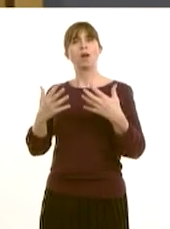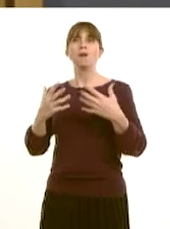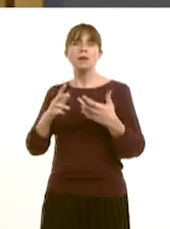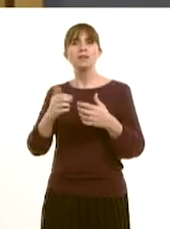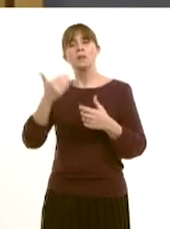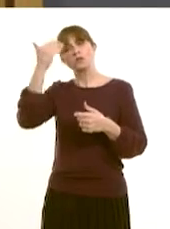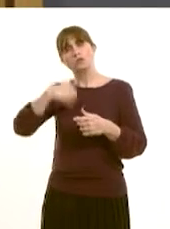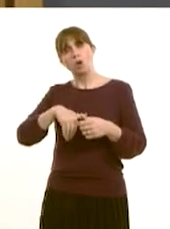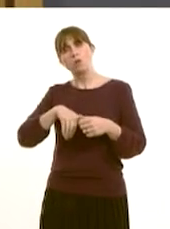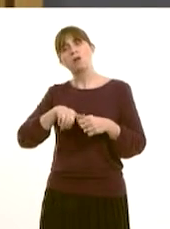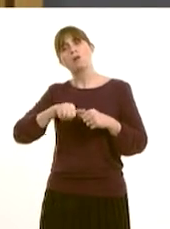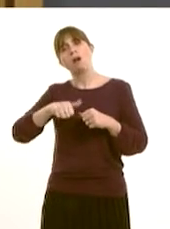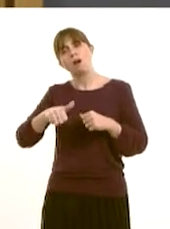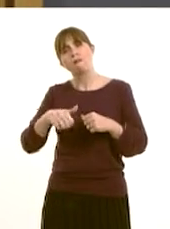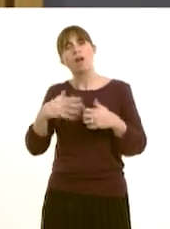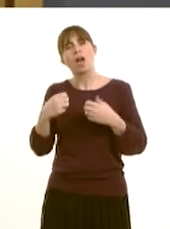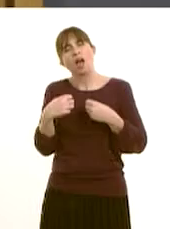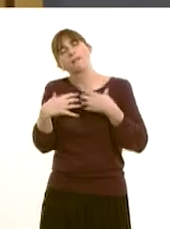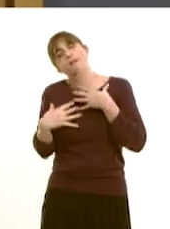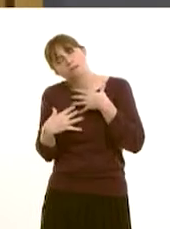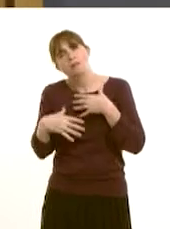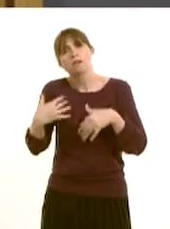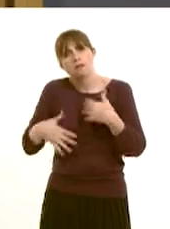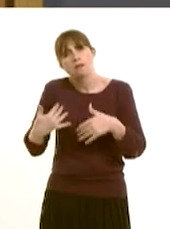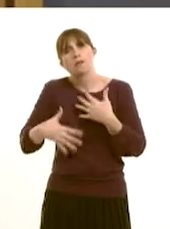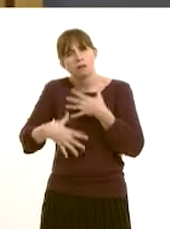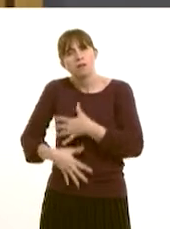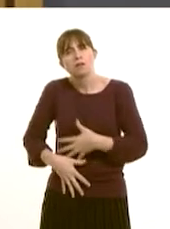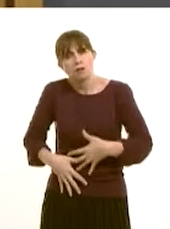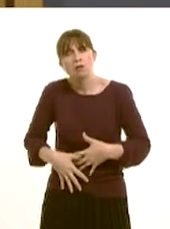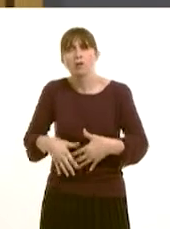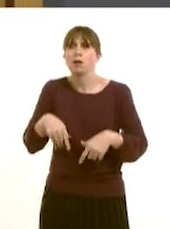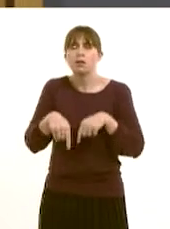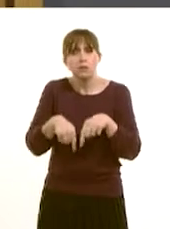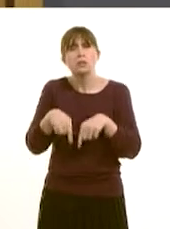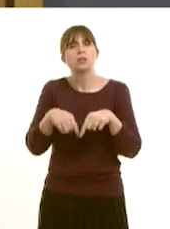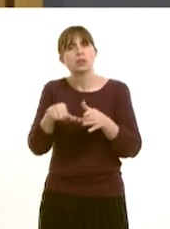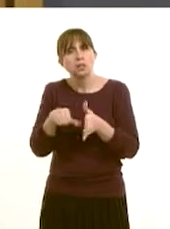mae lot oír baich yna yn cwympo ar wasanaethau cymdeithasol, gymaint ag y maeín cwympo ar y gwasanaeth iechyd.